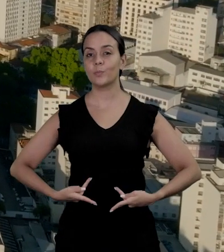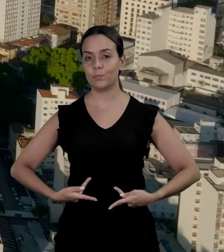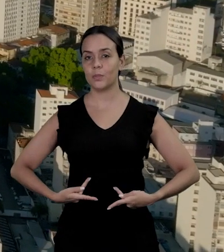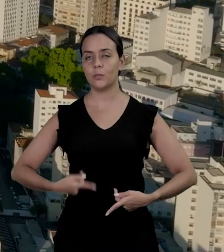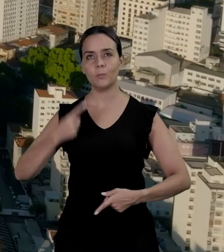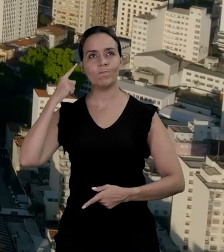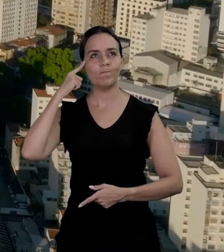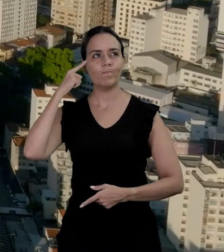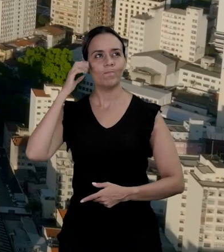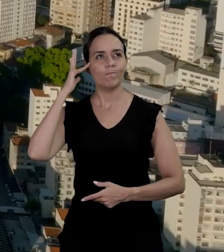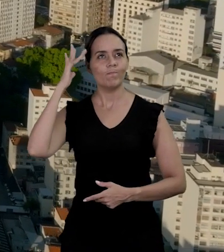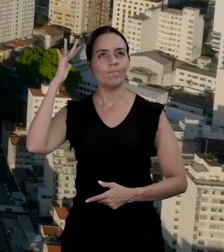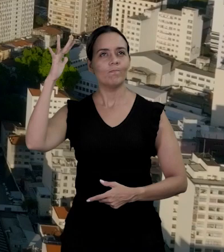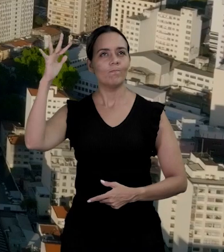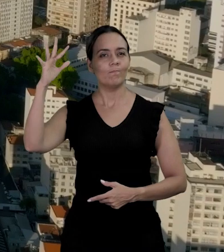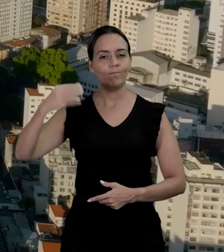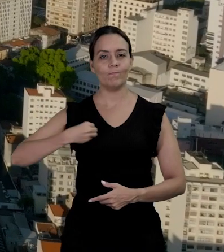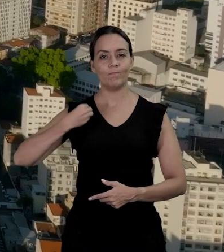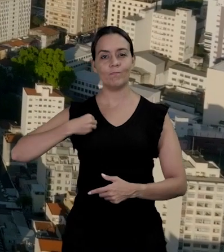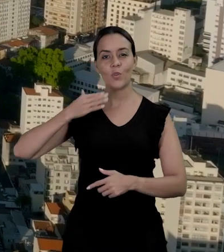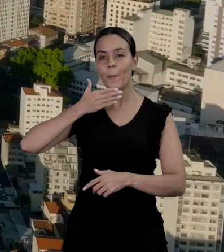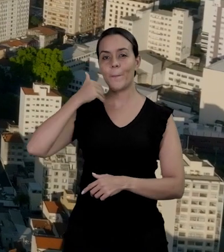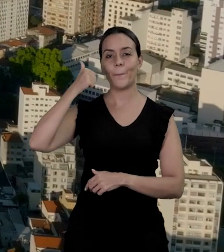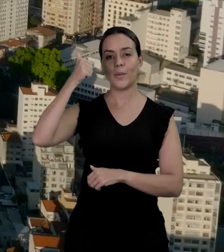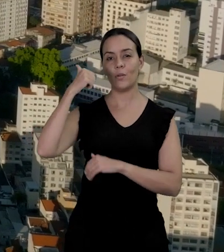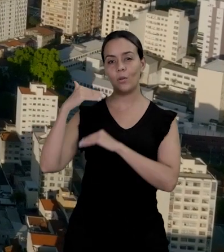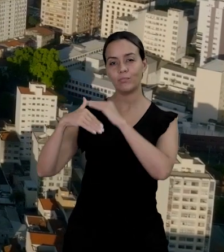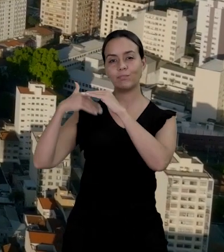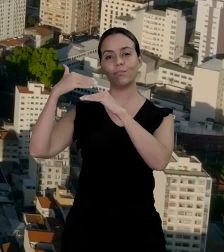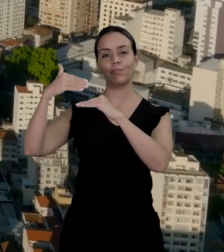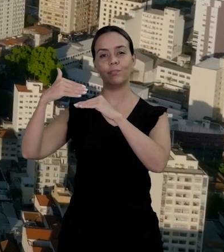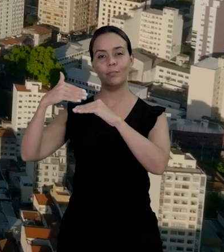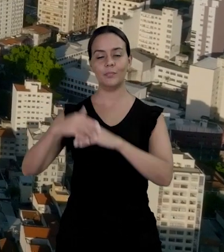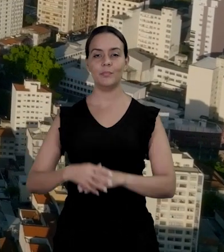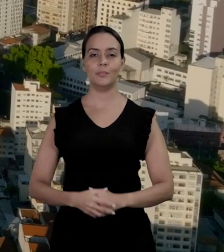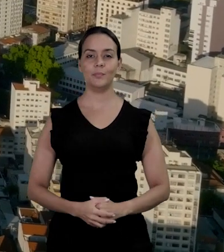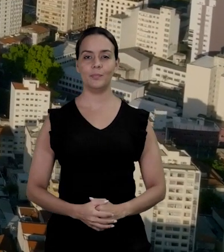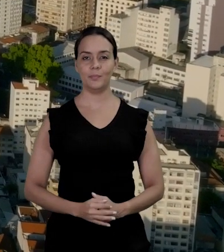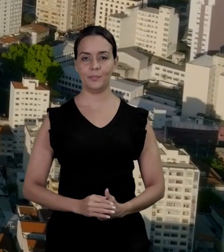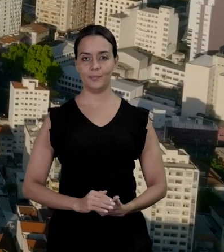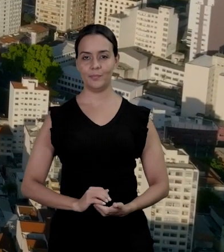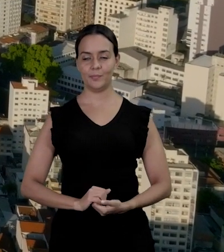no centro, ou seja, pensando, como que a vida pode ser melhor para todos nós.